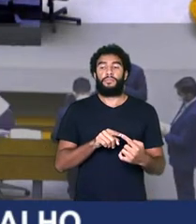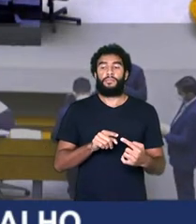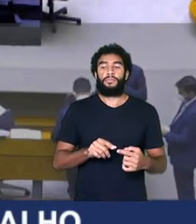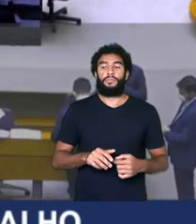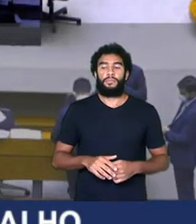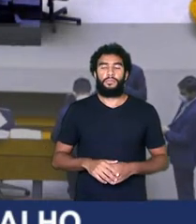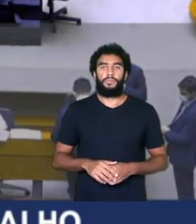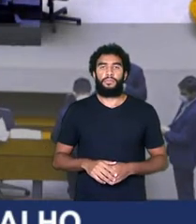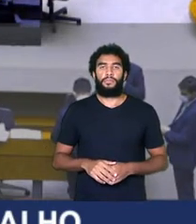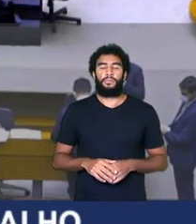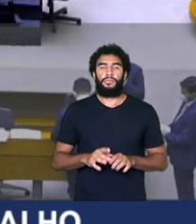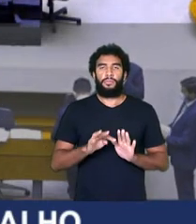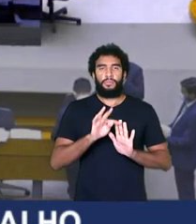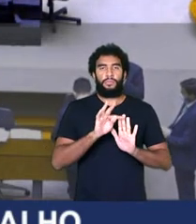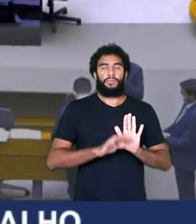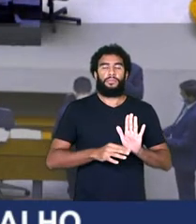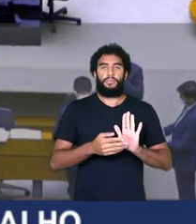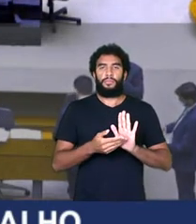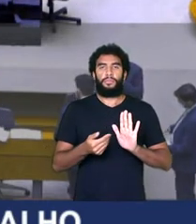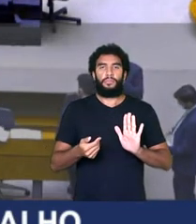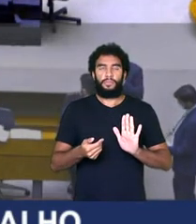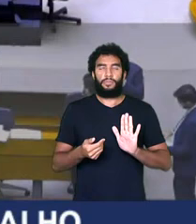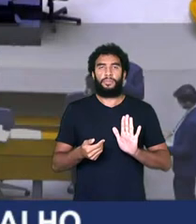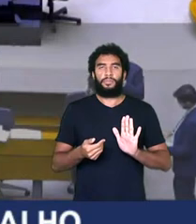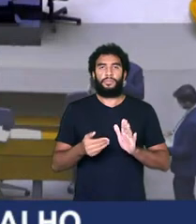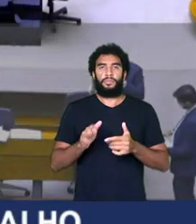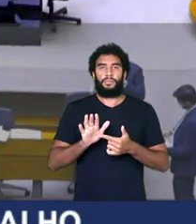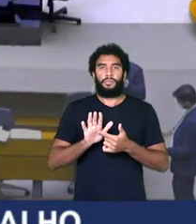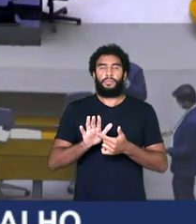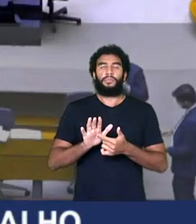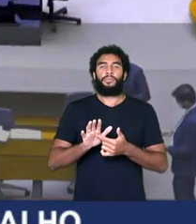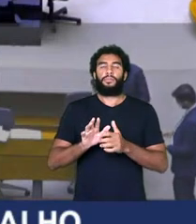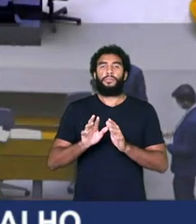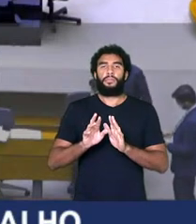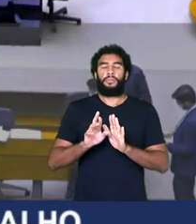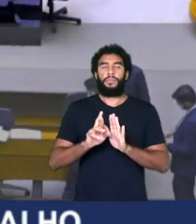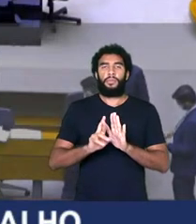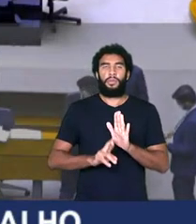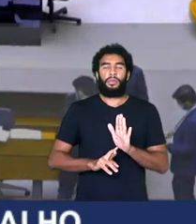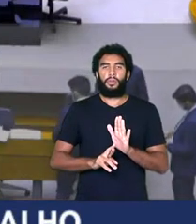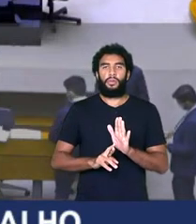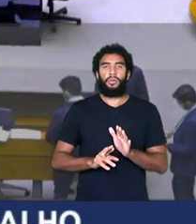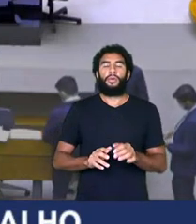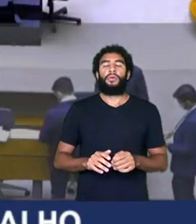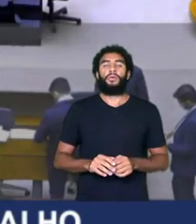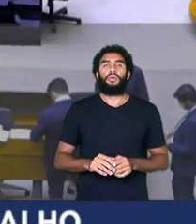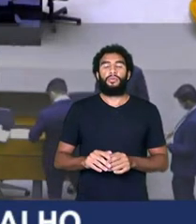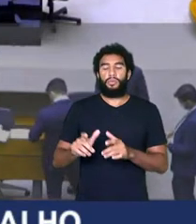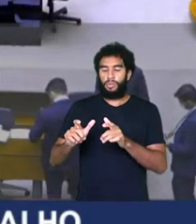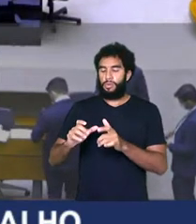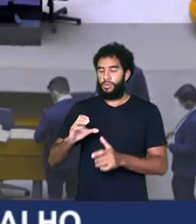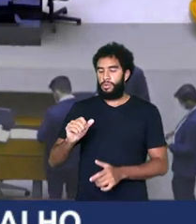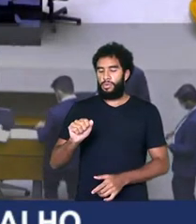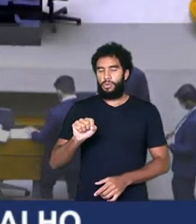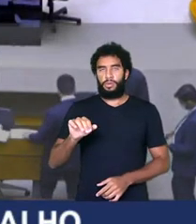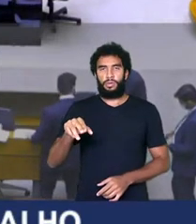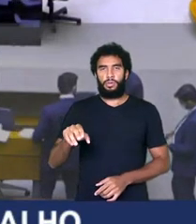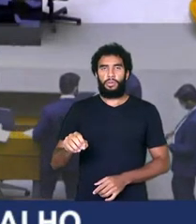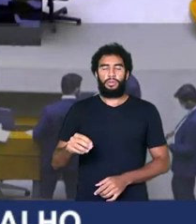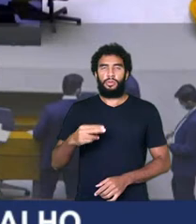APRESENTADO PELO PT TEM COMO OBJETIVO SUPRIMIR DO TEXTO PRINCIPAL, APRESENTADO PELO RELATOR, QUE UM CASSINO TURÍSTICO NÃO PODERÁESTAR LOCALIZADO A MENOS DE 100